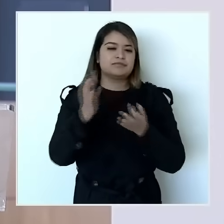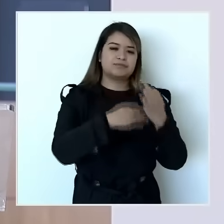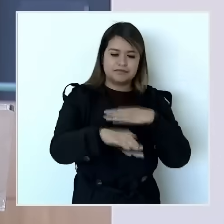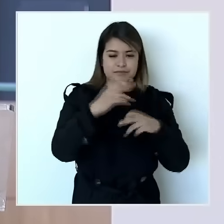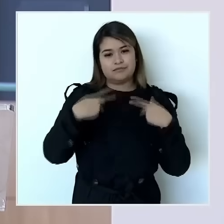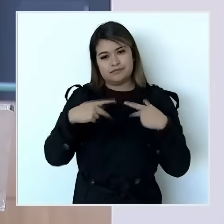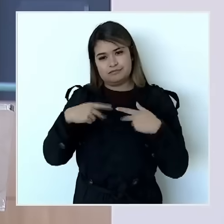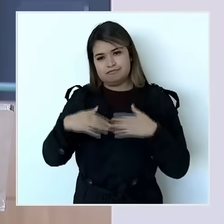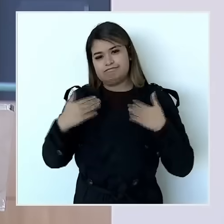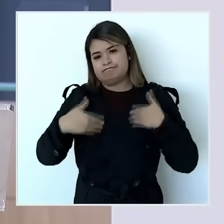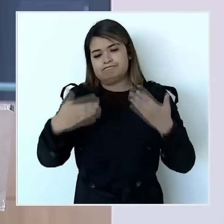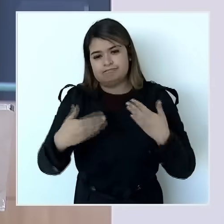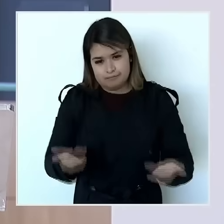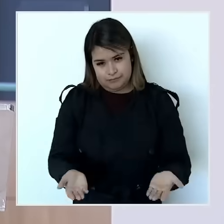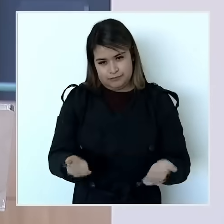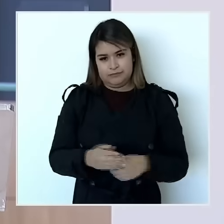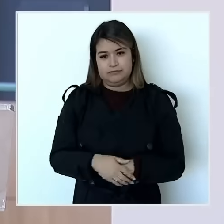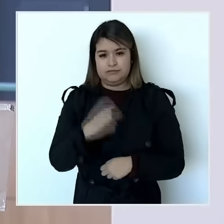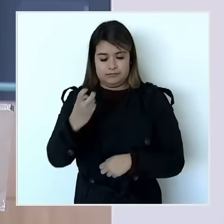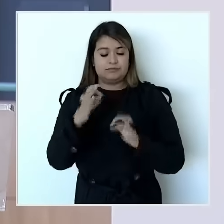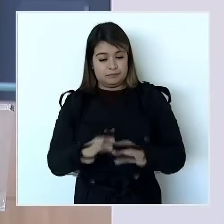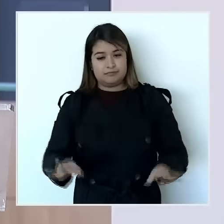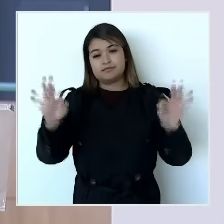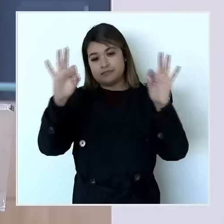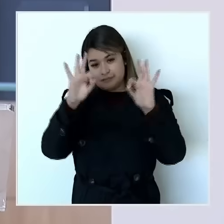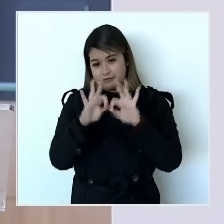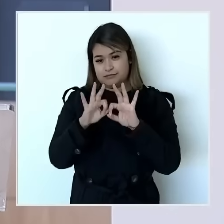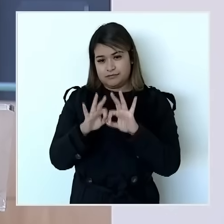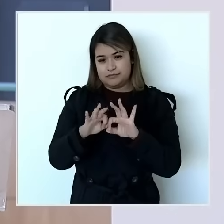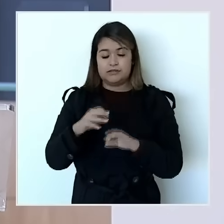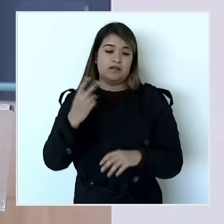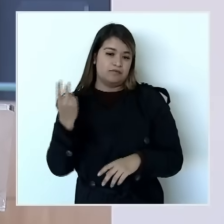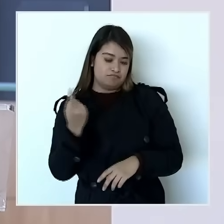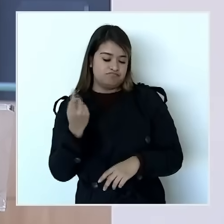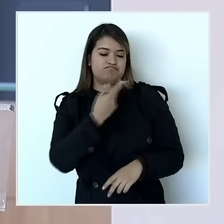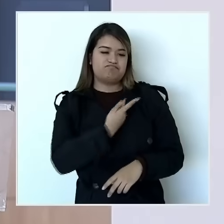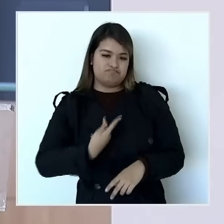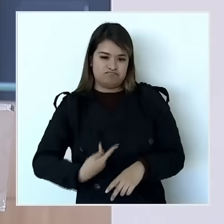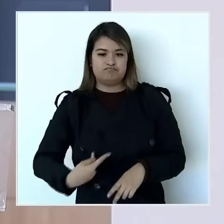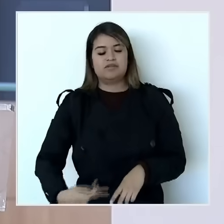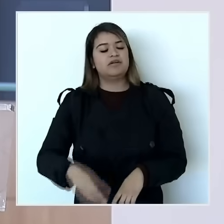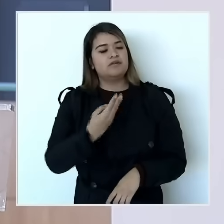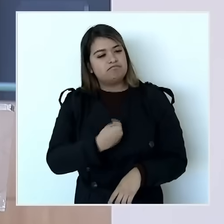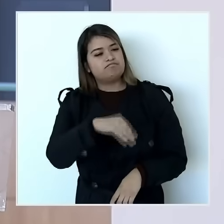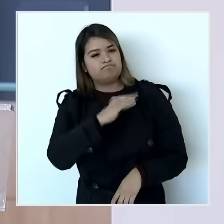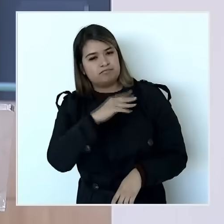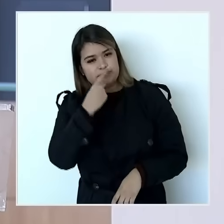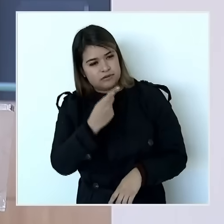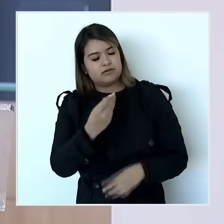servicio uno de los aspectos fundamentales que la presidenta ha trazado para la actividad aduanera,